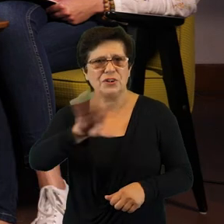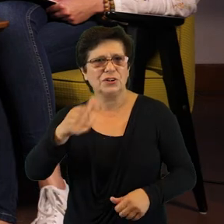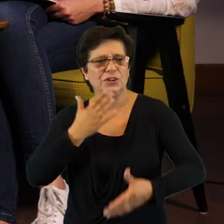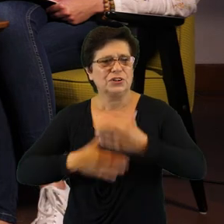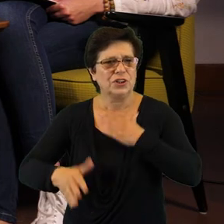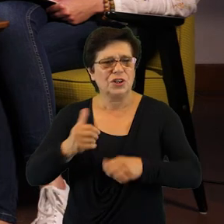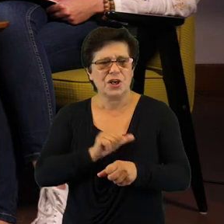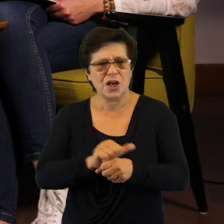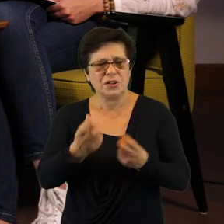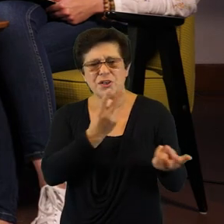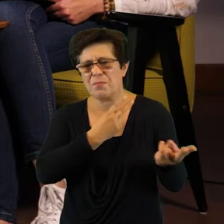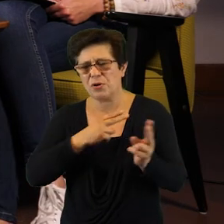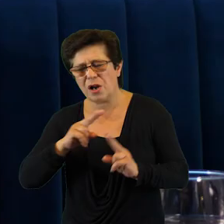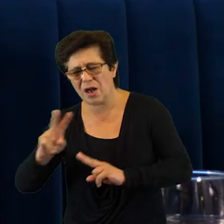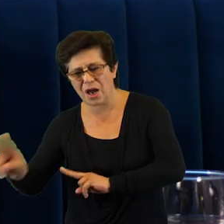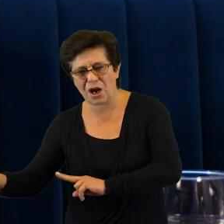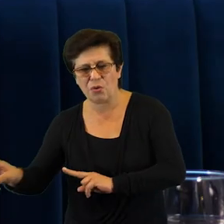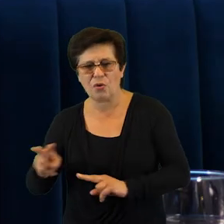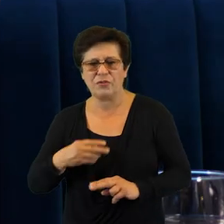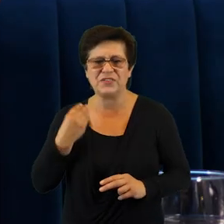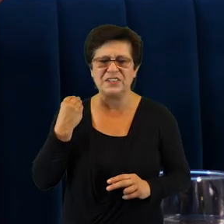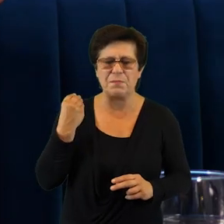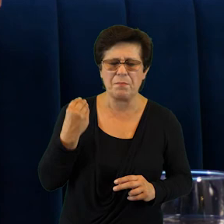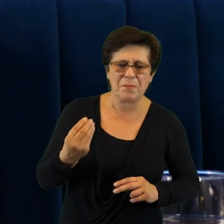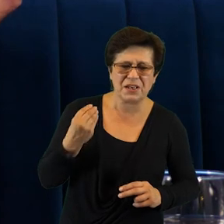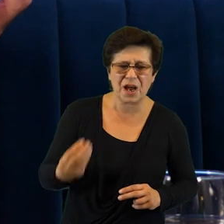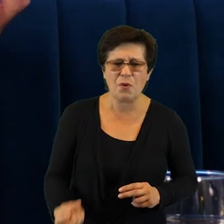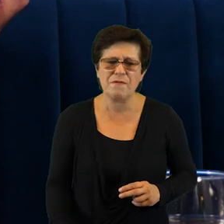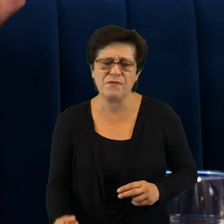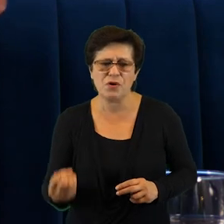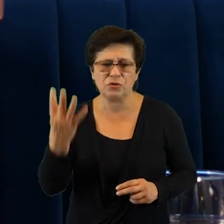Wierzyński pisze o wspaniałej "primaverze", wiośnie w Polsce i tak dalej.